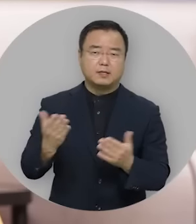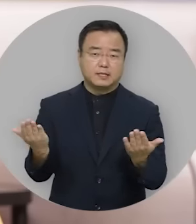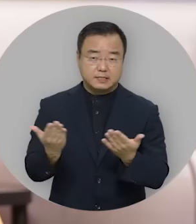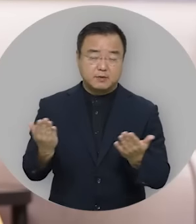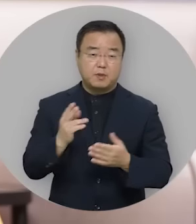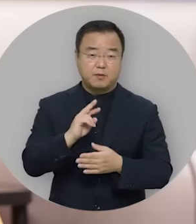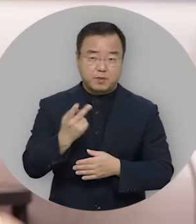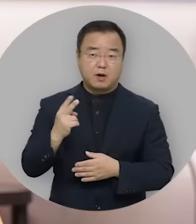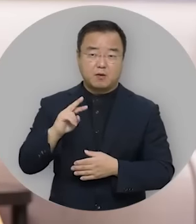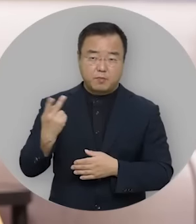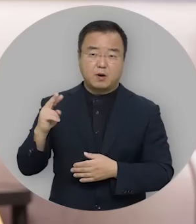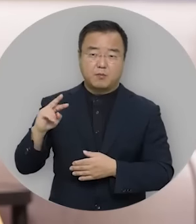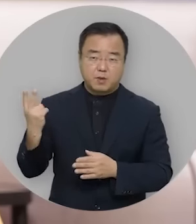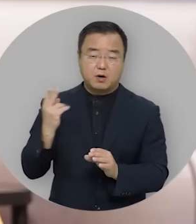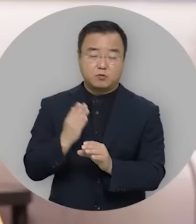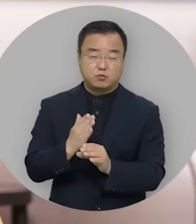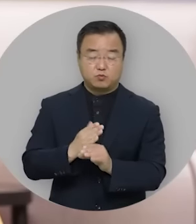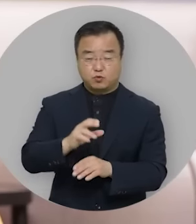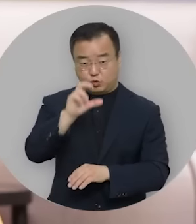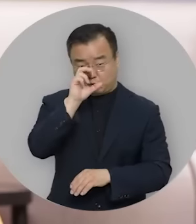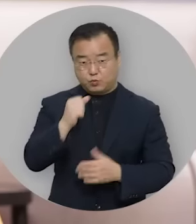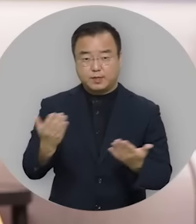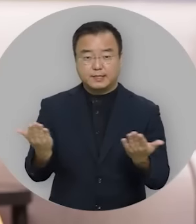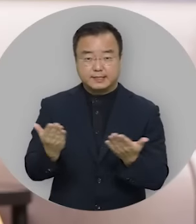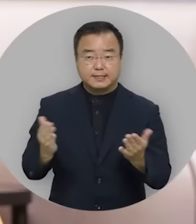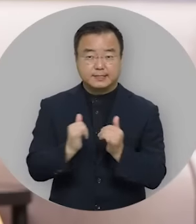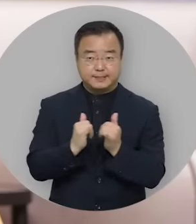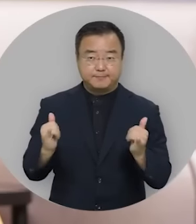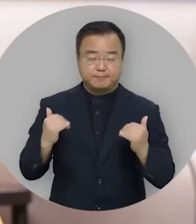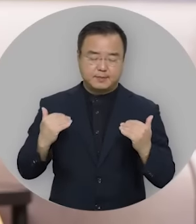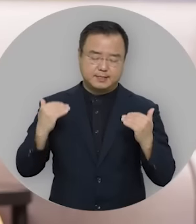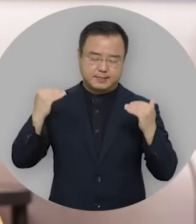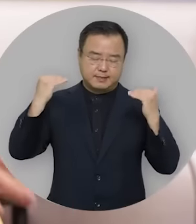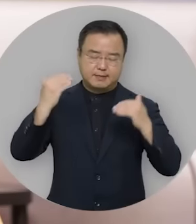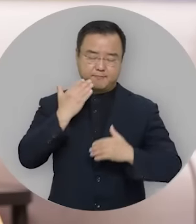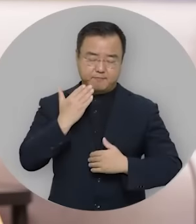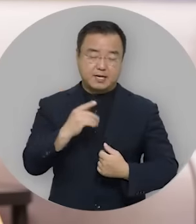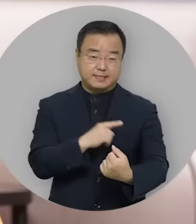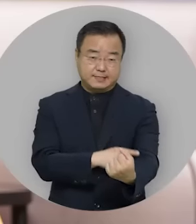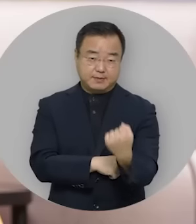그래서 좋은 직업인으로서 성장할 수 있는 역량을 키워줘야 하거든요.